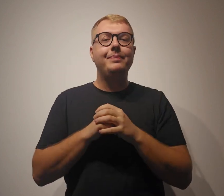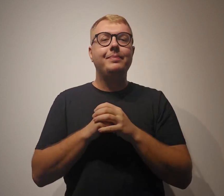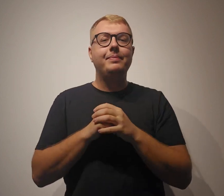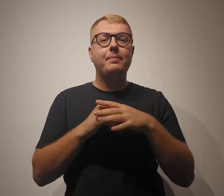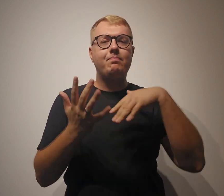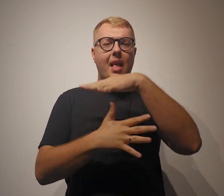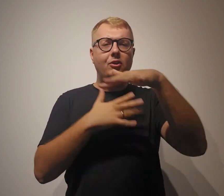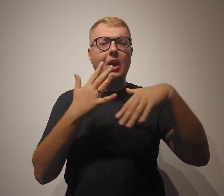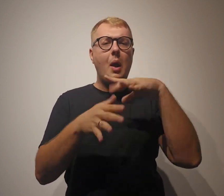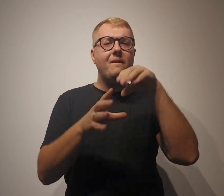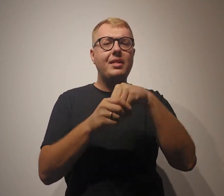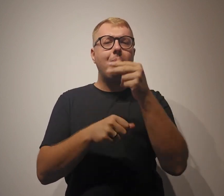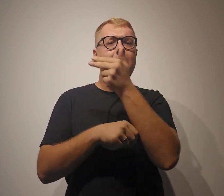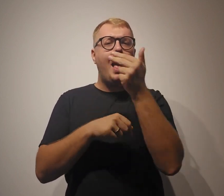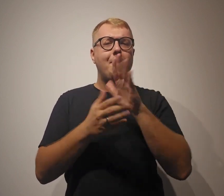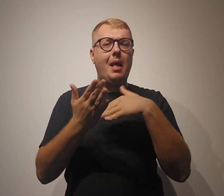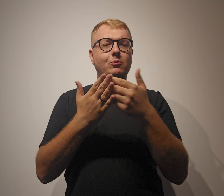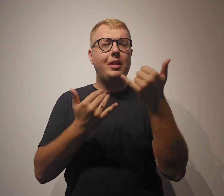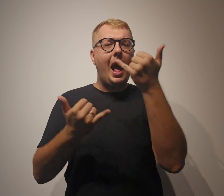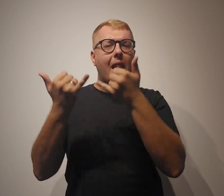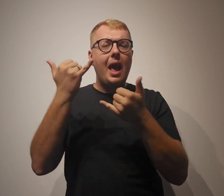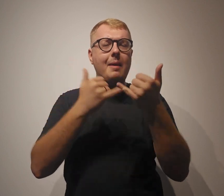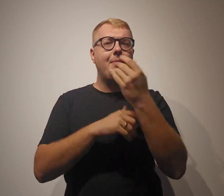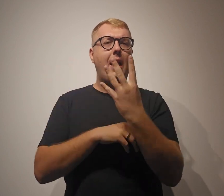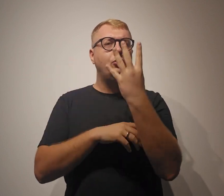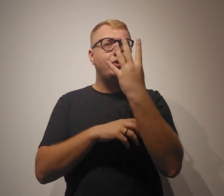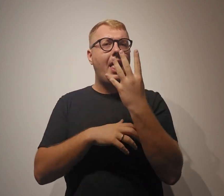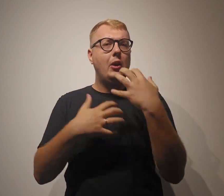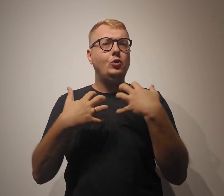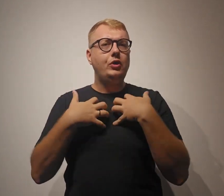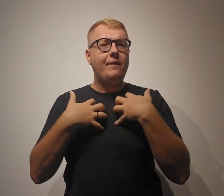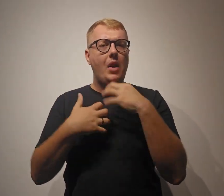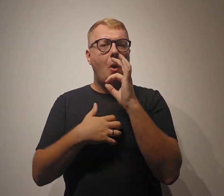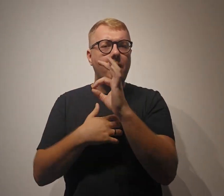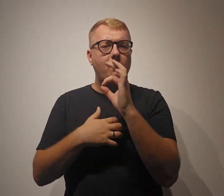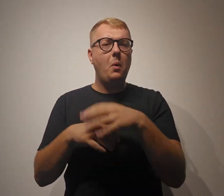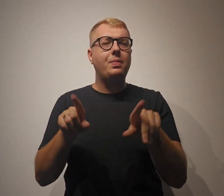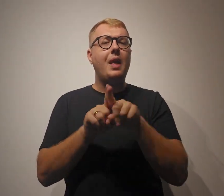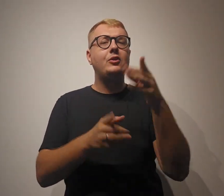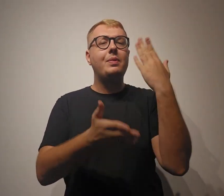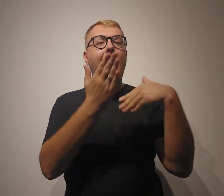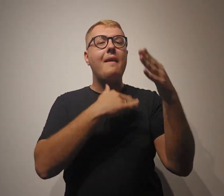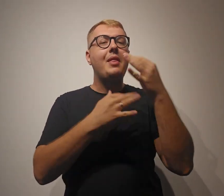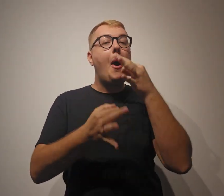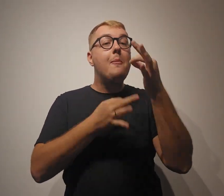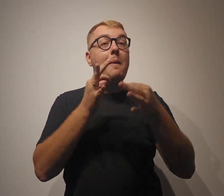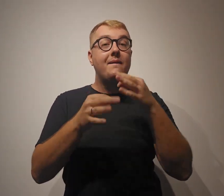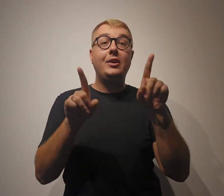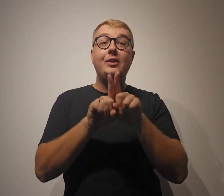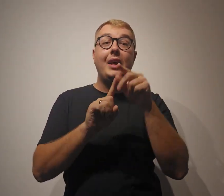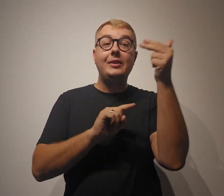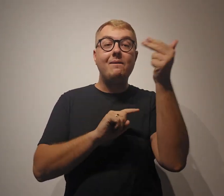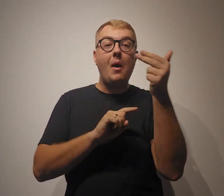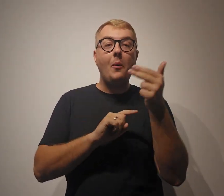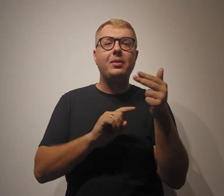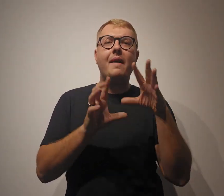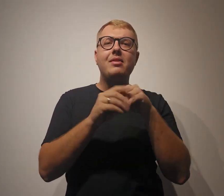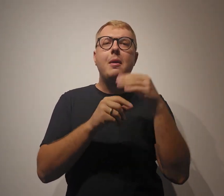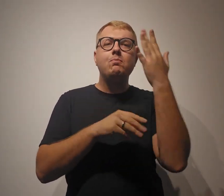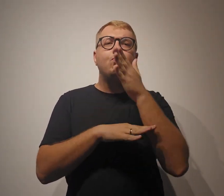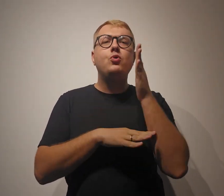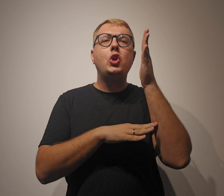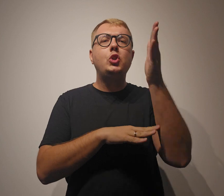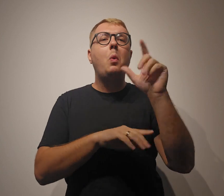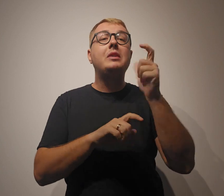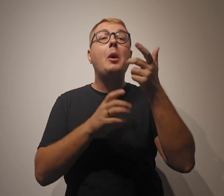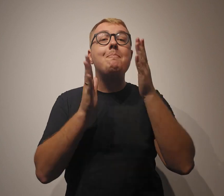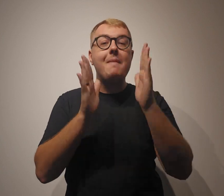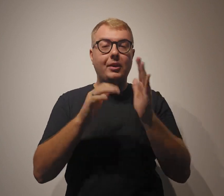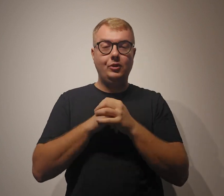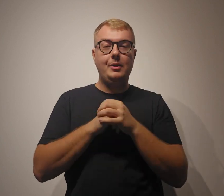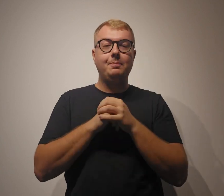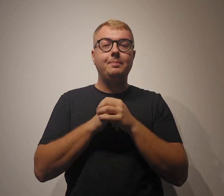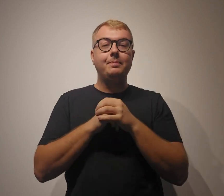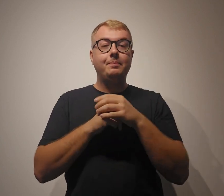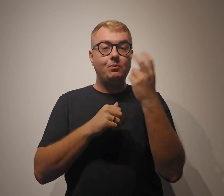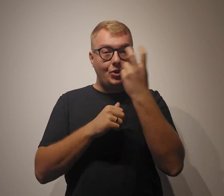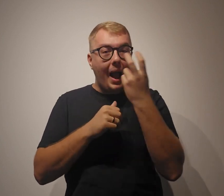Mieszają się tutaj temat alchemii, 4 żywioły, dawne opowieści i wątki futurystyczne.